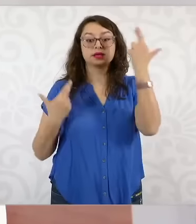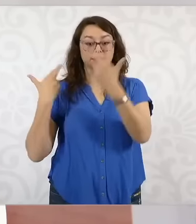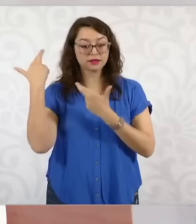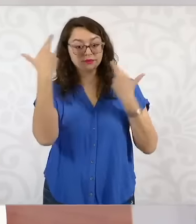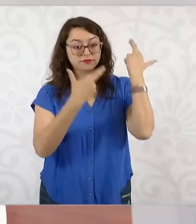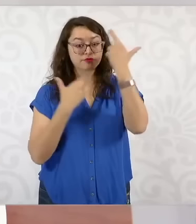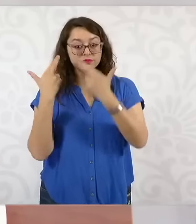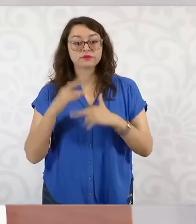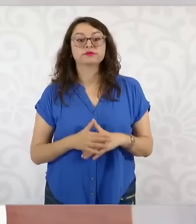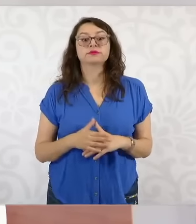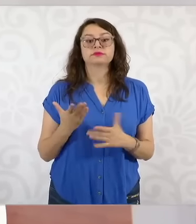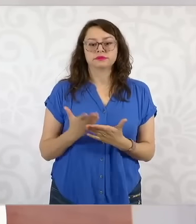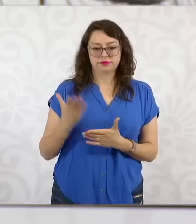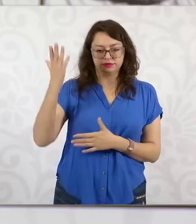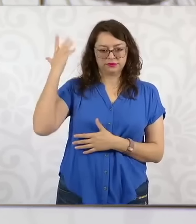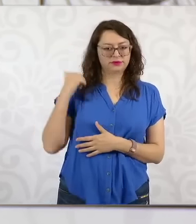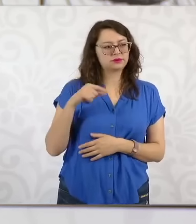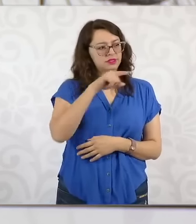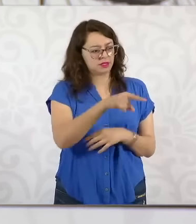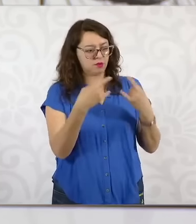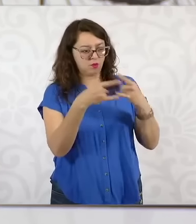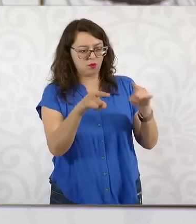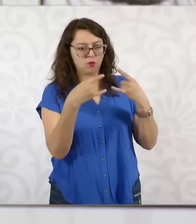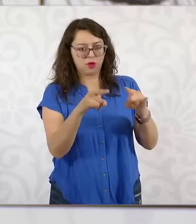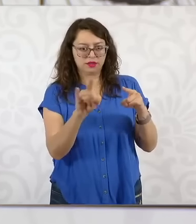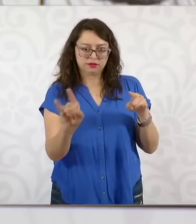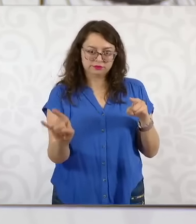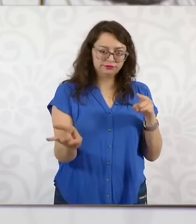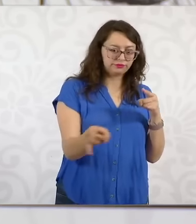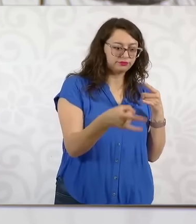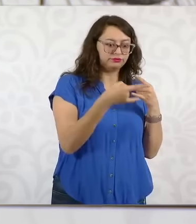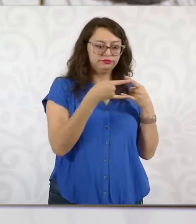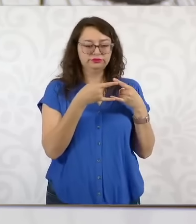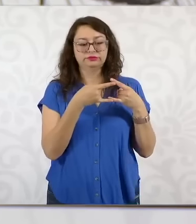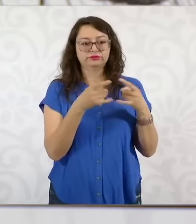cerrada la puerta de atención ciudadana, que me bajé para que se abriera la puerta porque